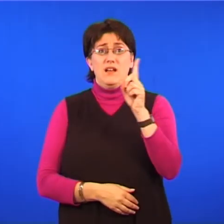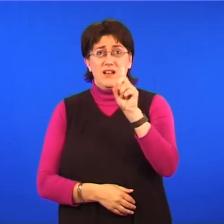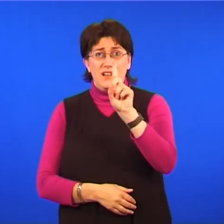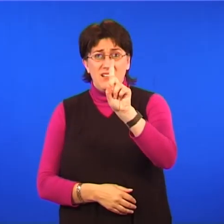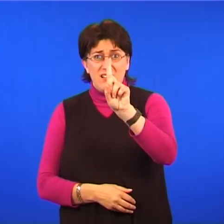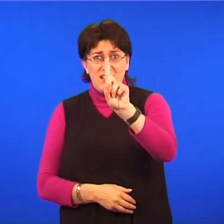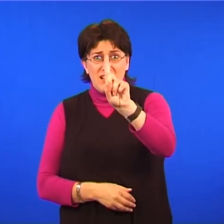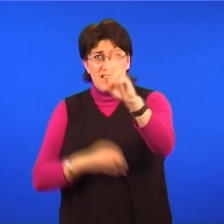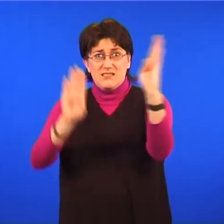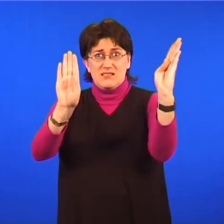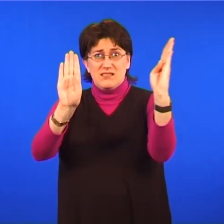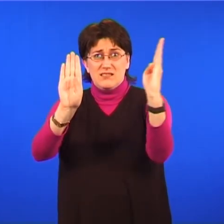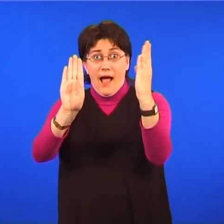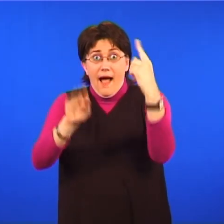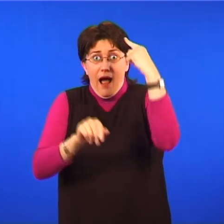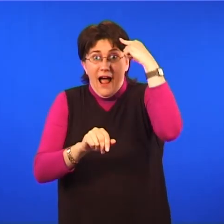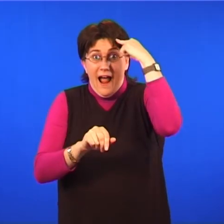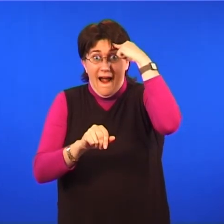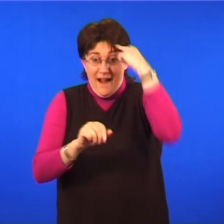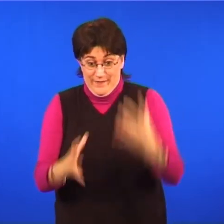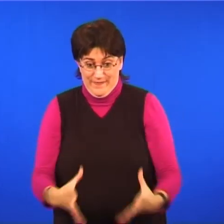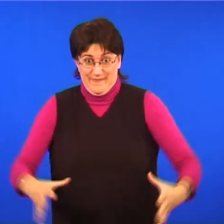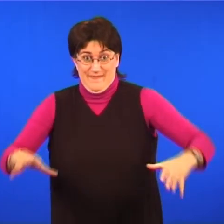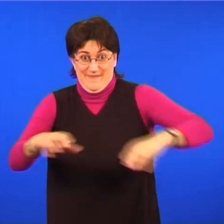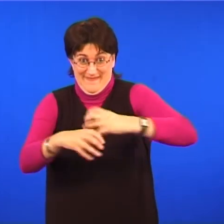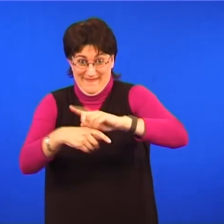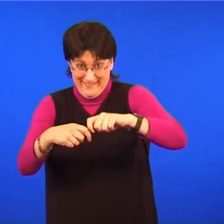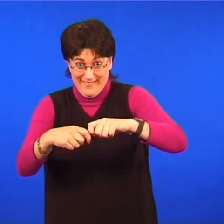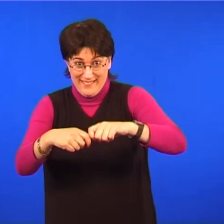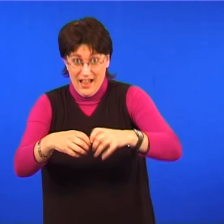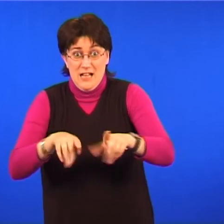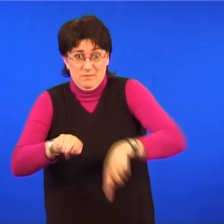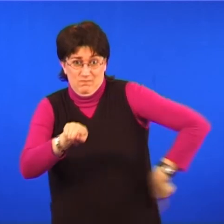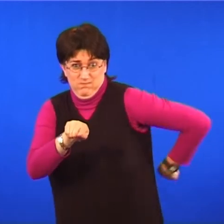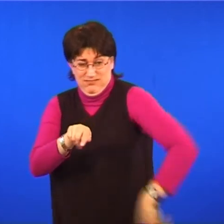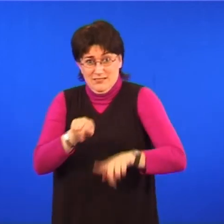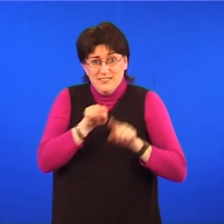Í sama bili var hann að láta hurðina aftur, en kerling var þá eigi sein á sér, heldur snaraði hún skjóðunni með sálinni í inn hjá honum